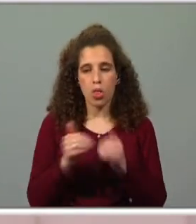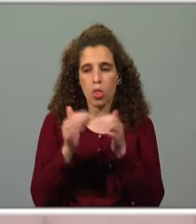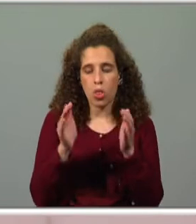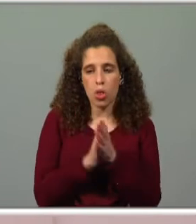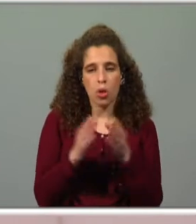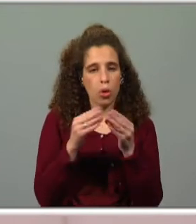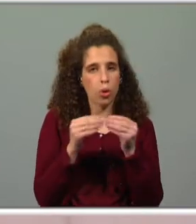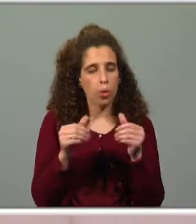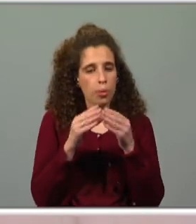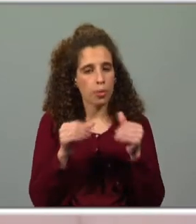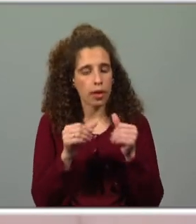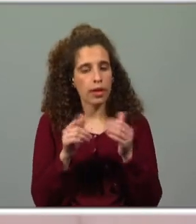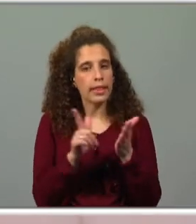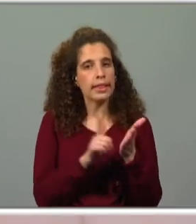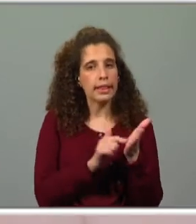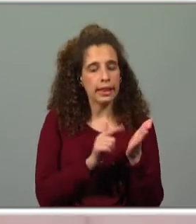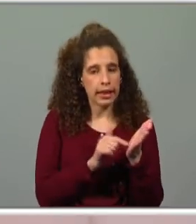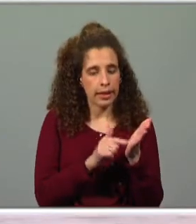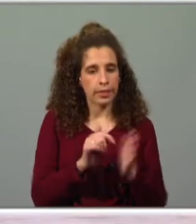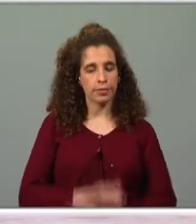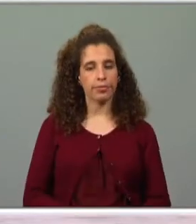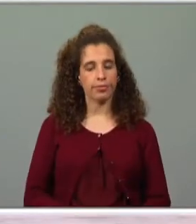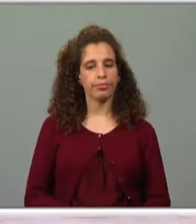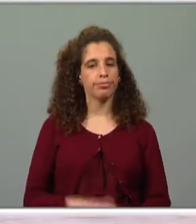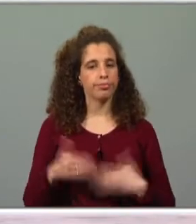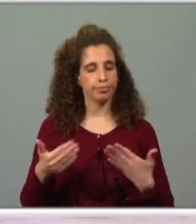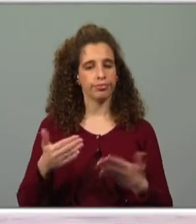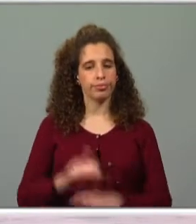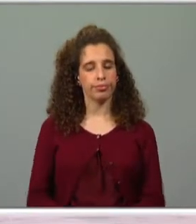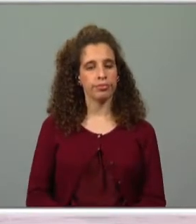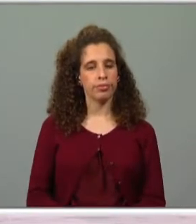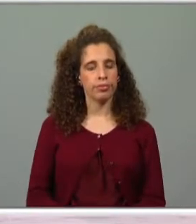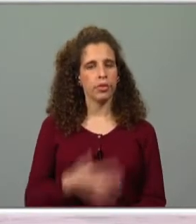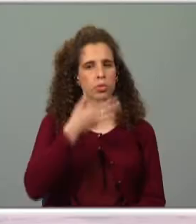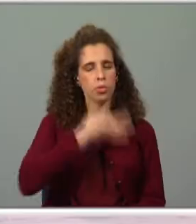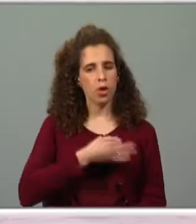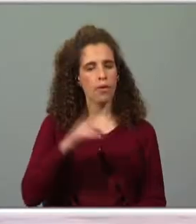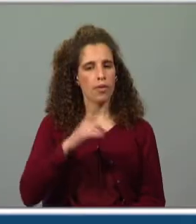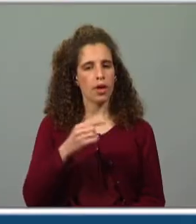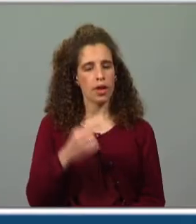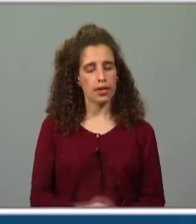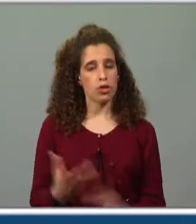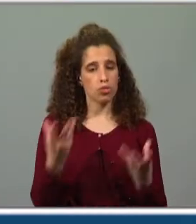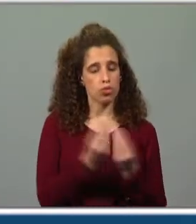o material que é necessário Então vamos confirmar que você está em convosco o 需要的材料所以我們走吧確認你和你在一起